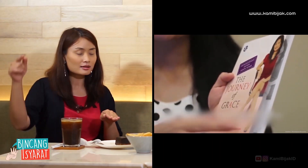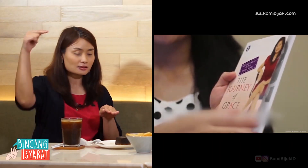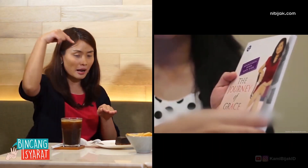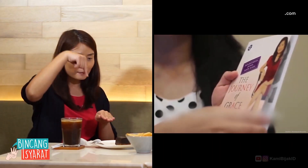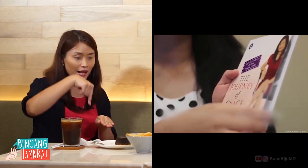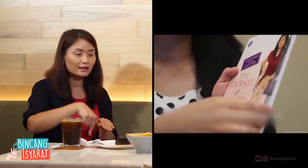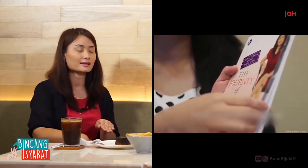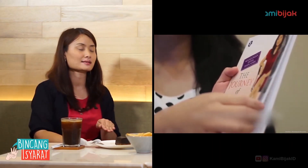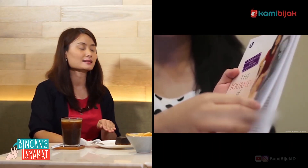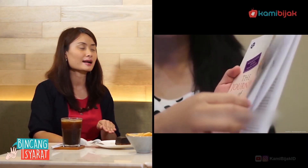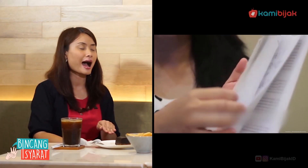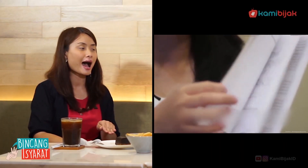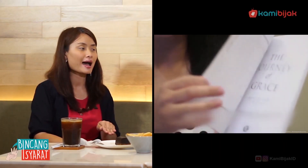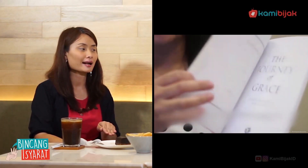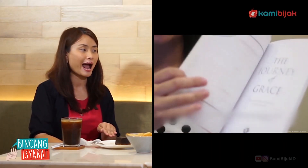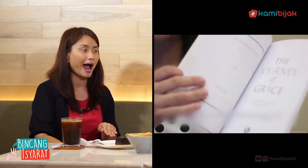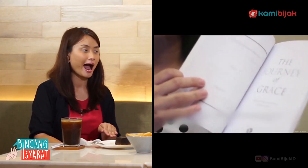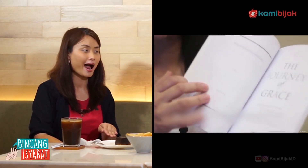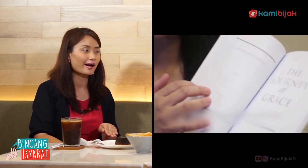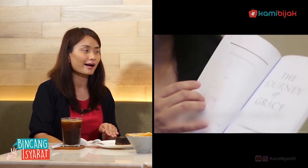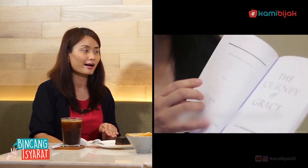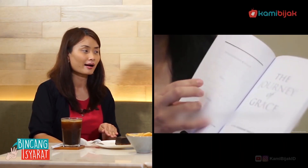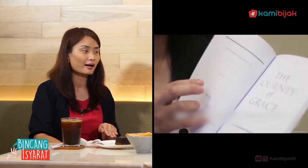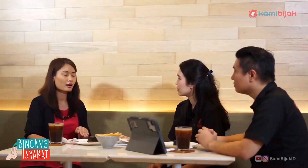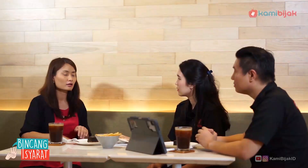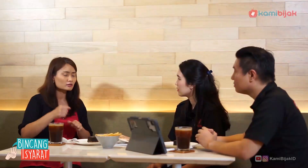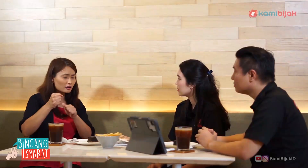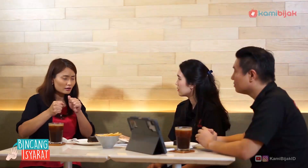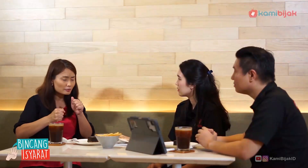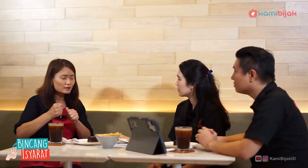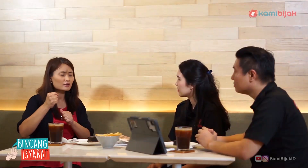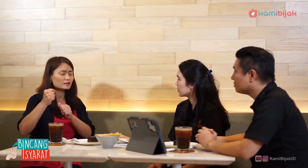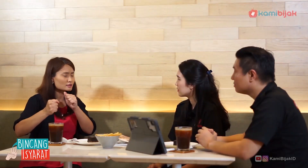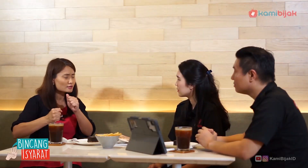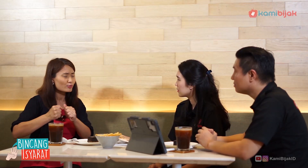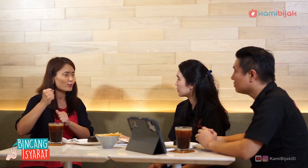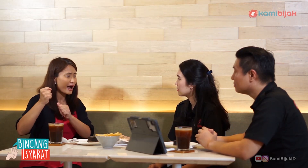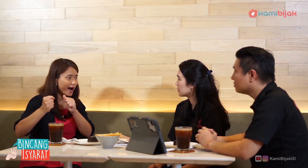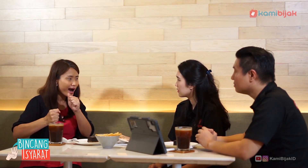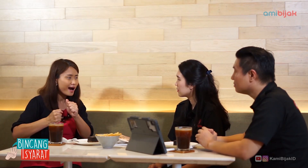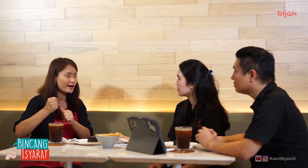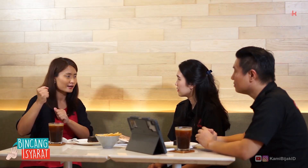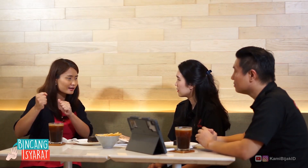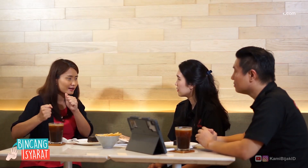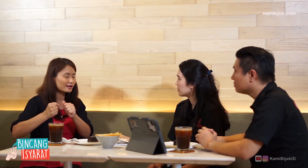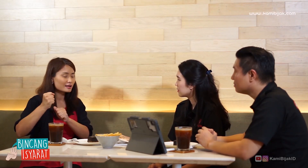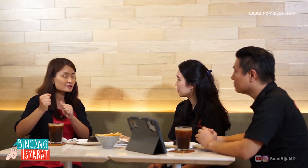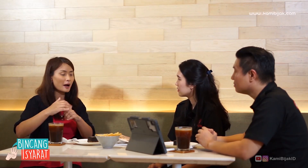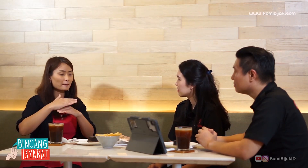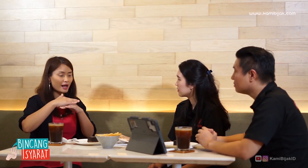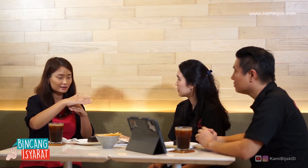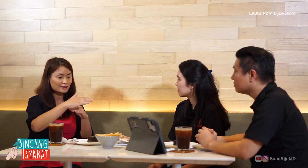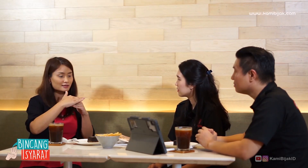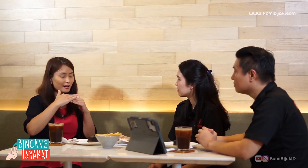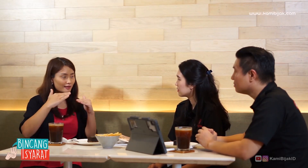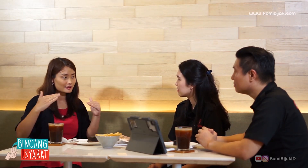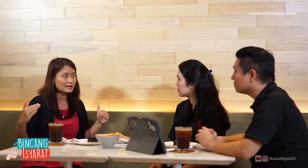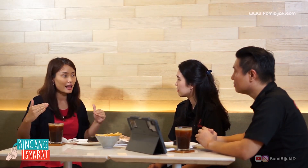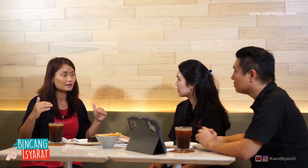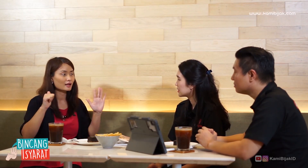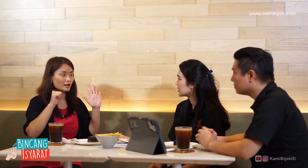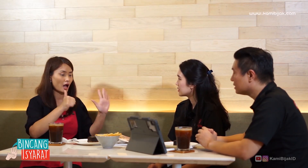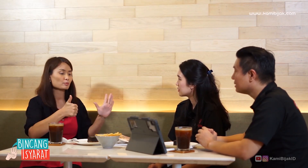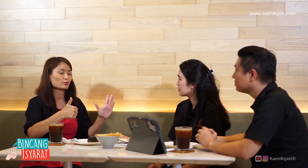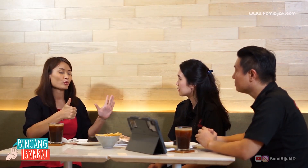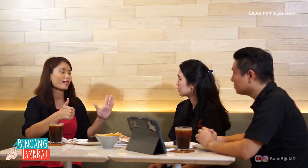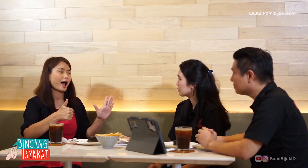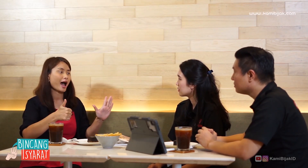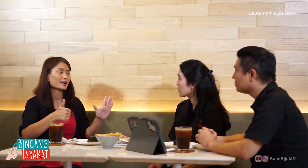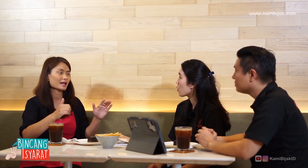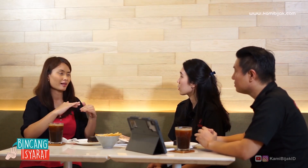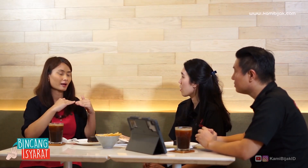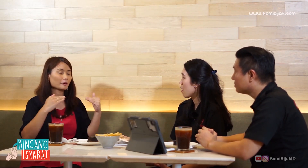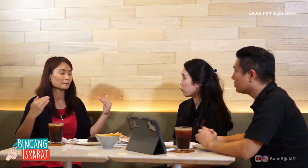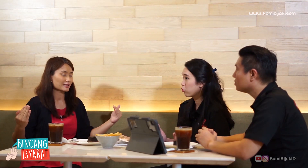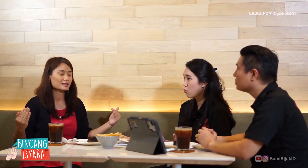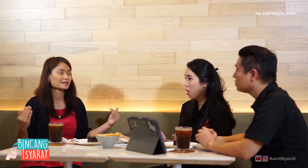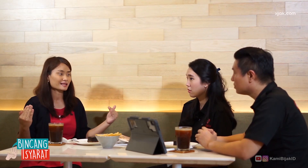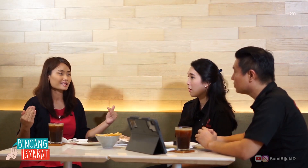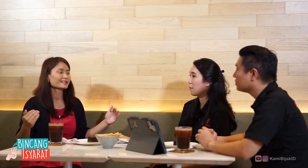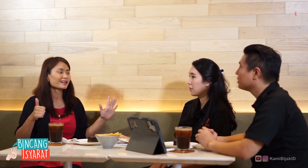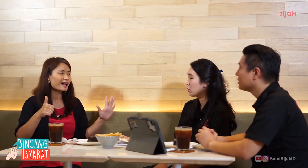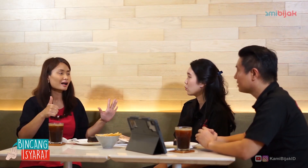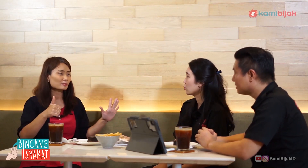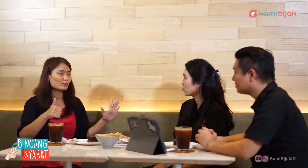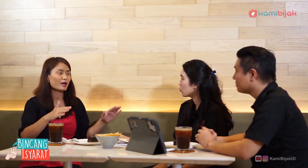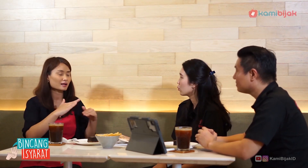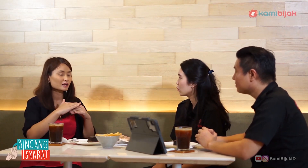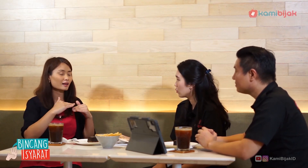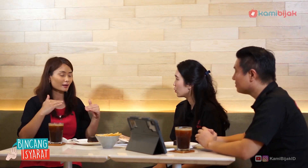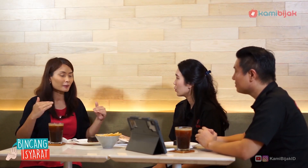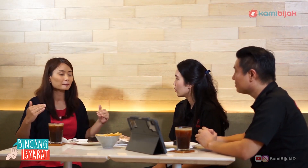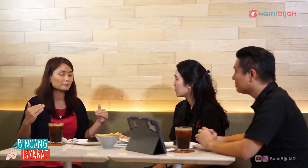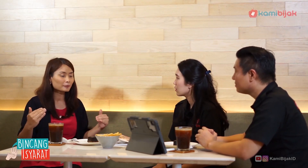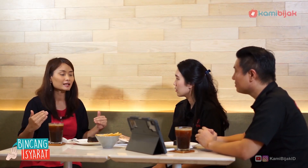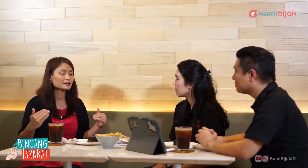mulai dari kecil sampai sekarang, berjuang sampai selesai 6 bulan lebih.